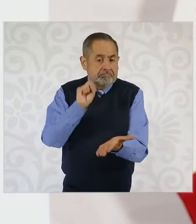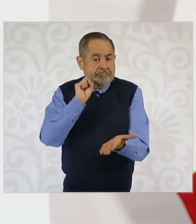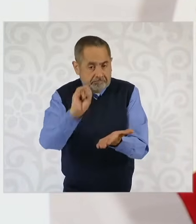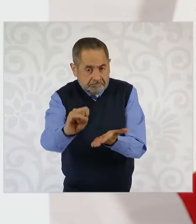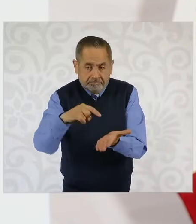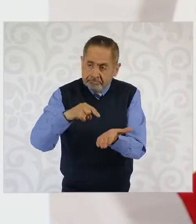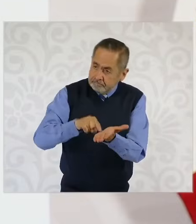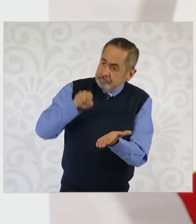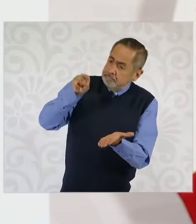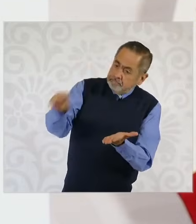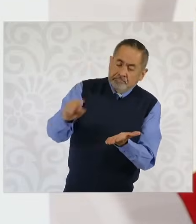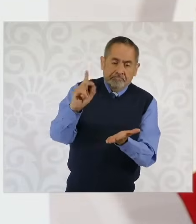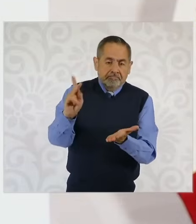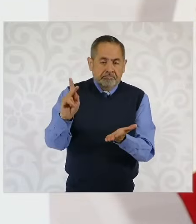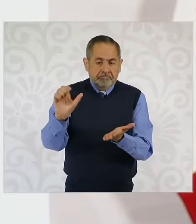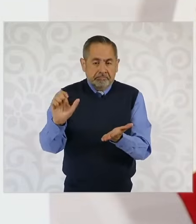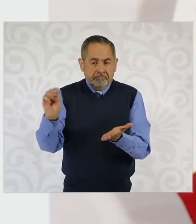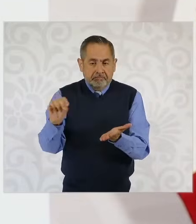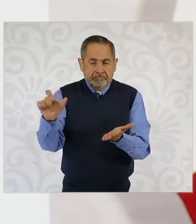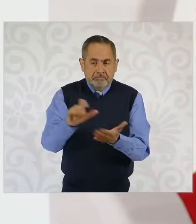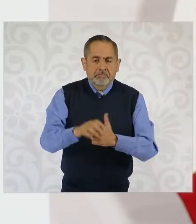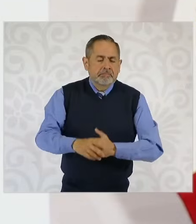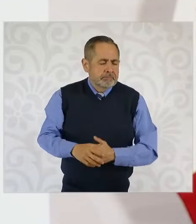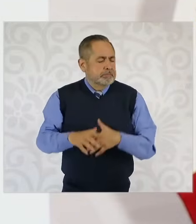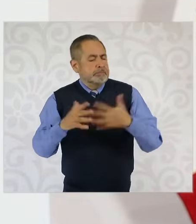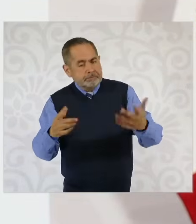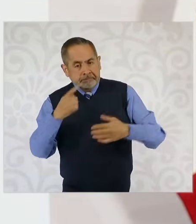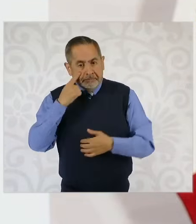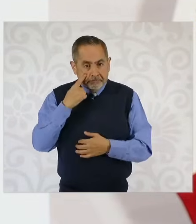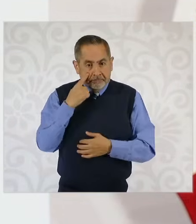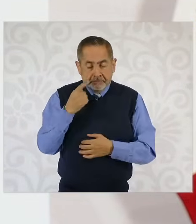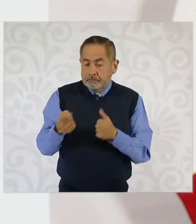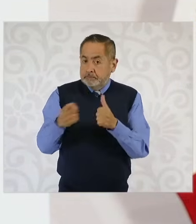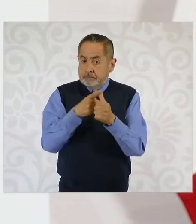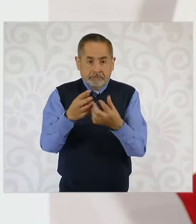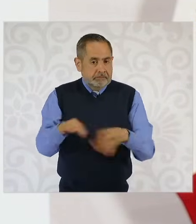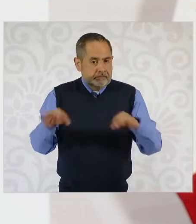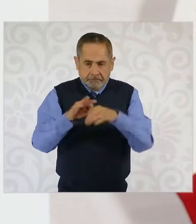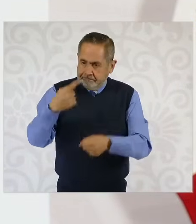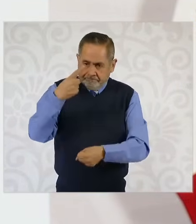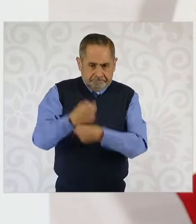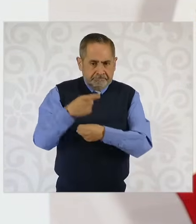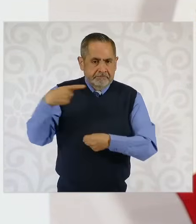Qué opciones diga puede tener en primer lugar y eso es la prioridad con los propios recursos del